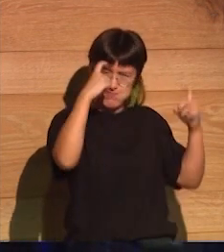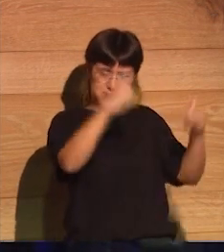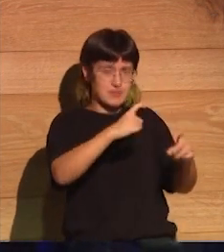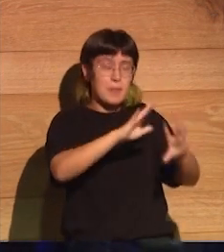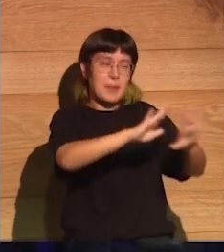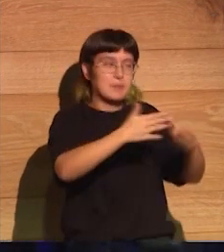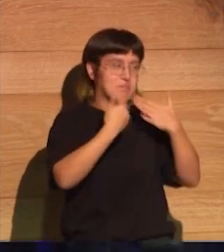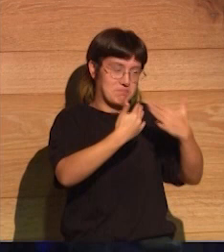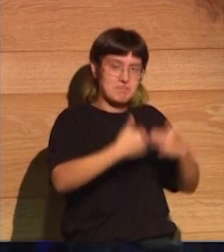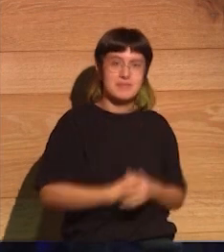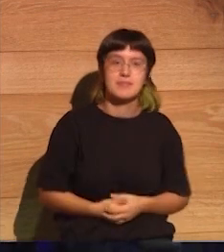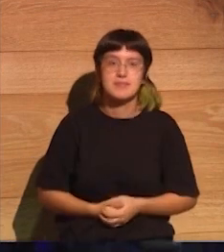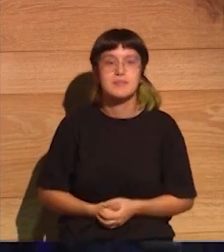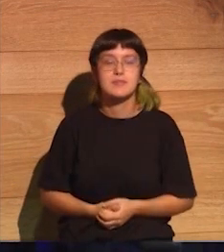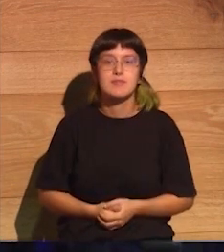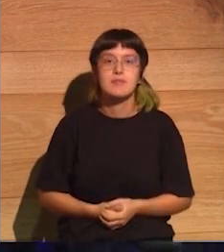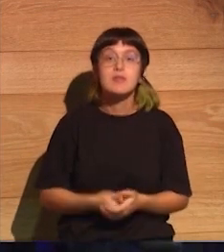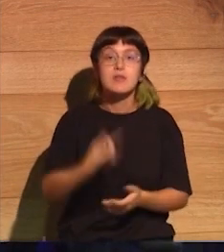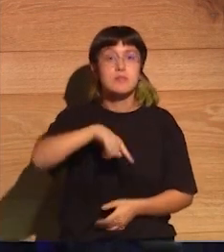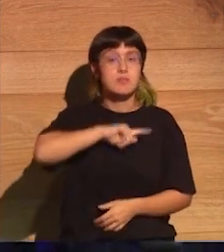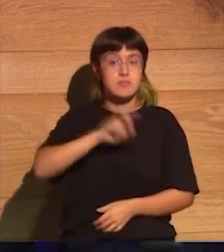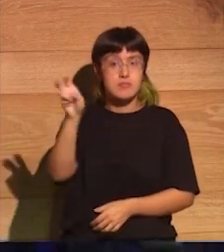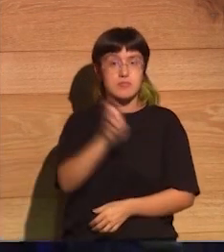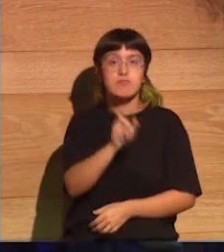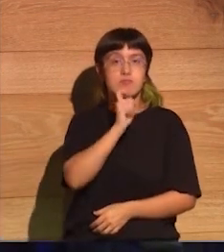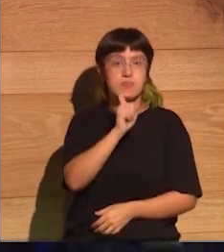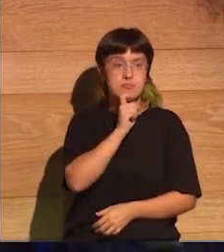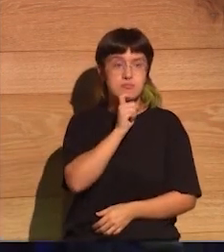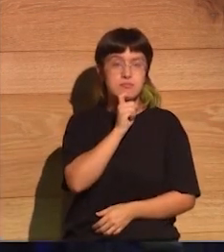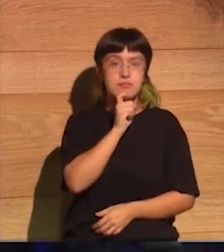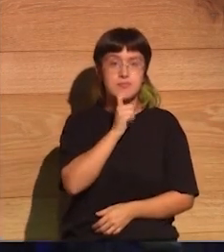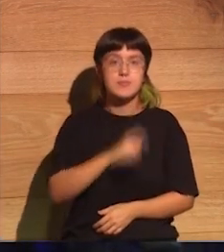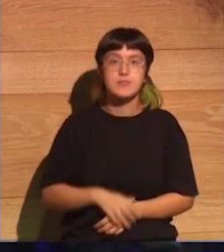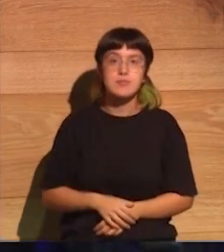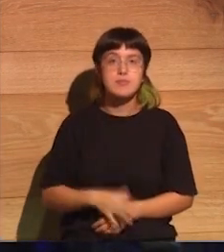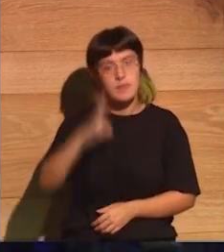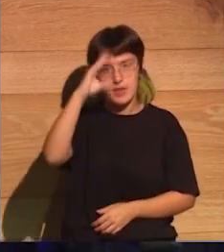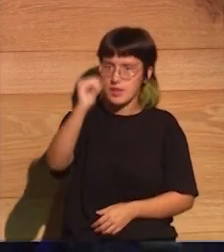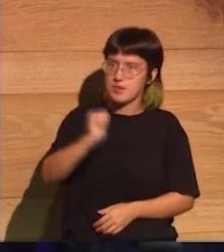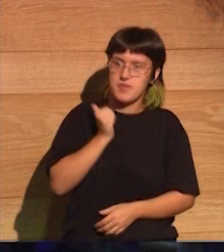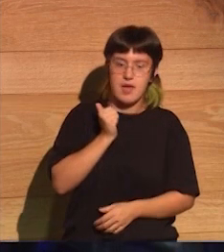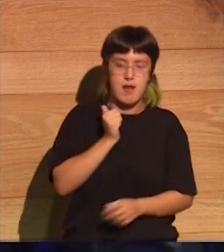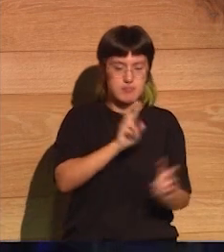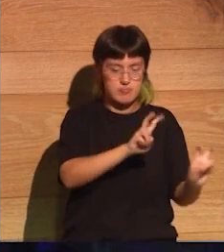Bueno, venimos con la voluntad de avanzar en las oportunidades que nos ofrece la inteligencia artificial y queremos dibujar